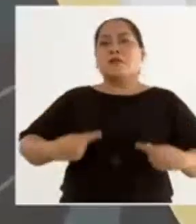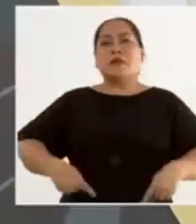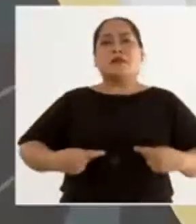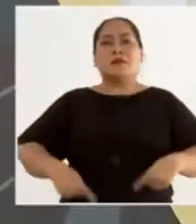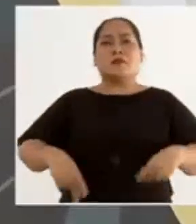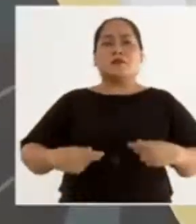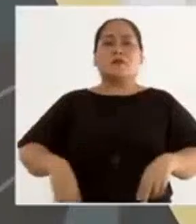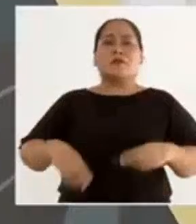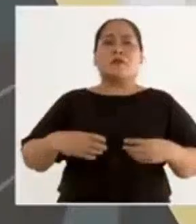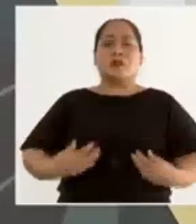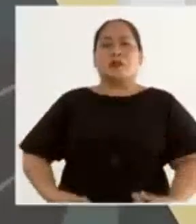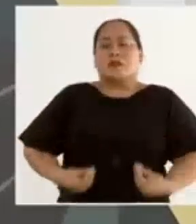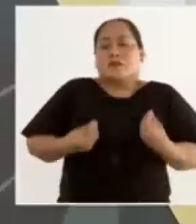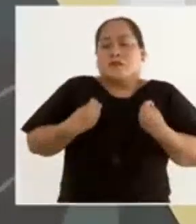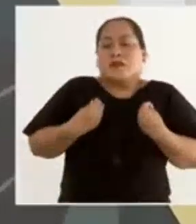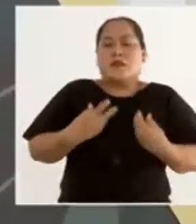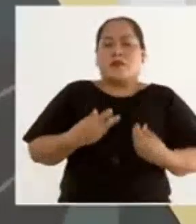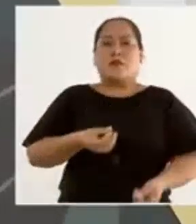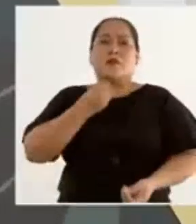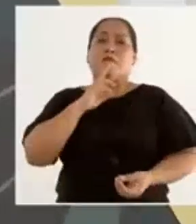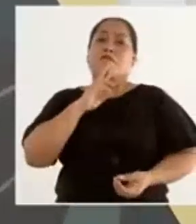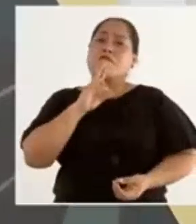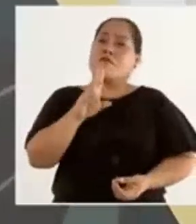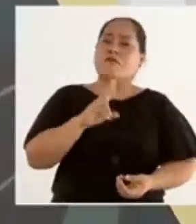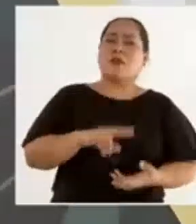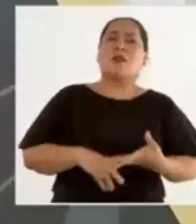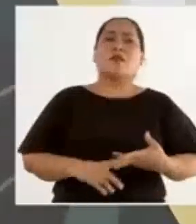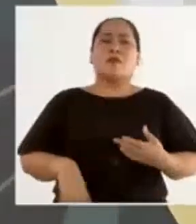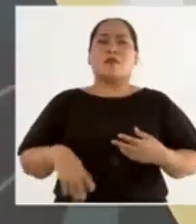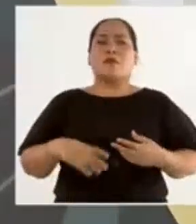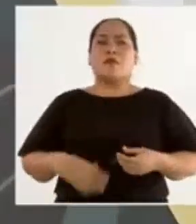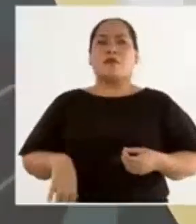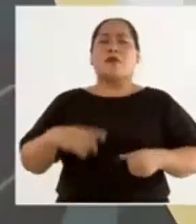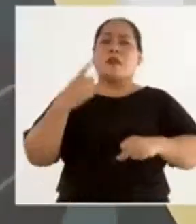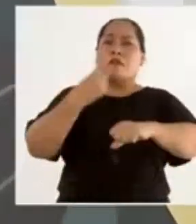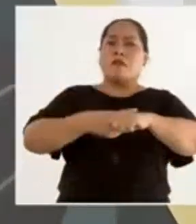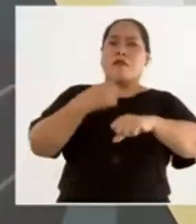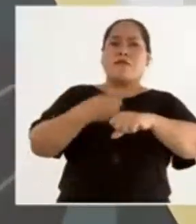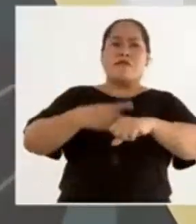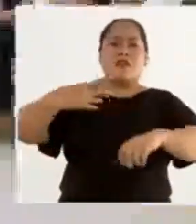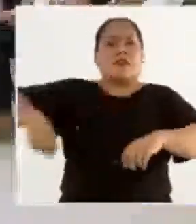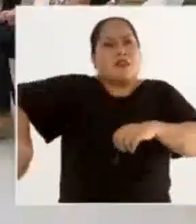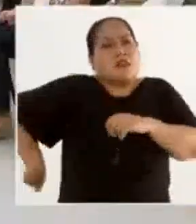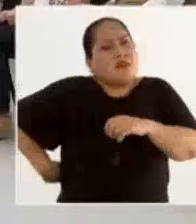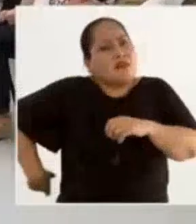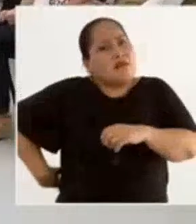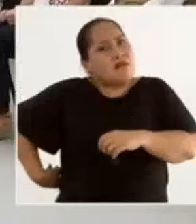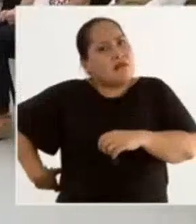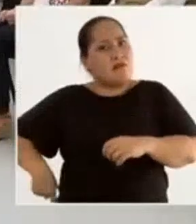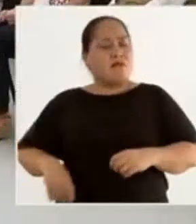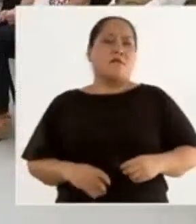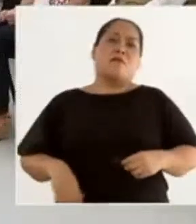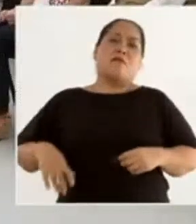número muy importante de enfermedad renal crónica que puede prevenirse y una de esas medidas es,